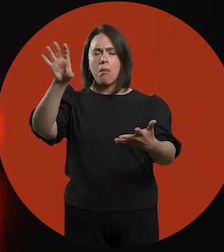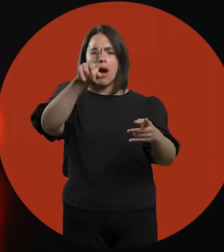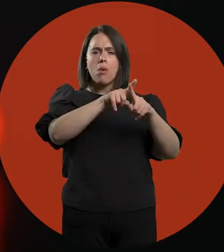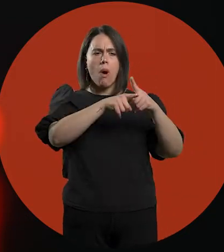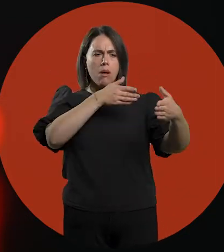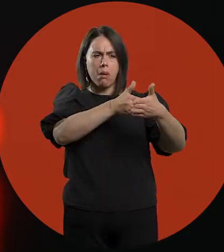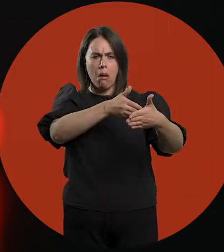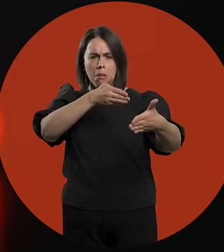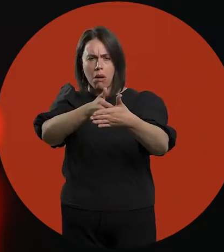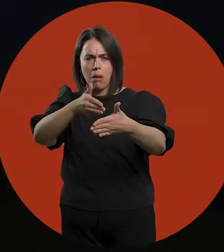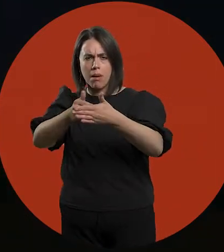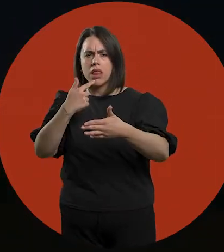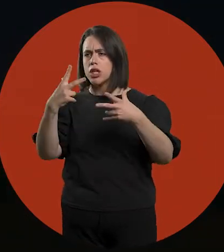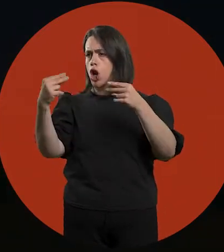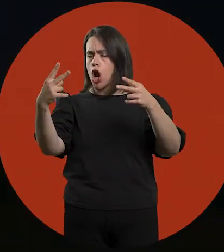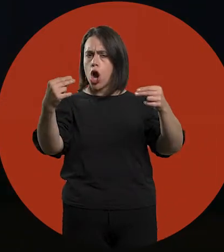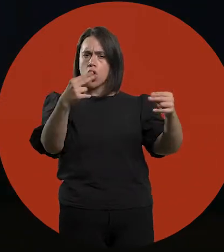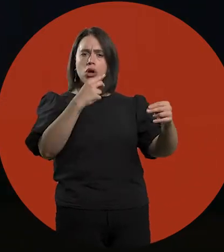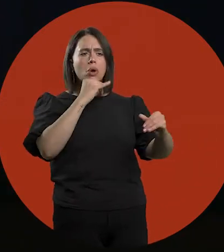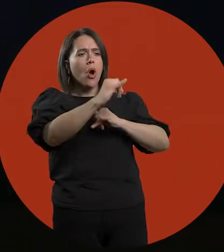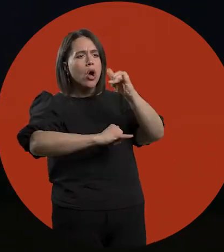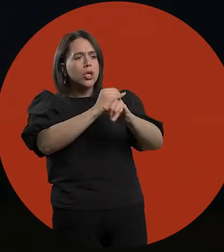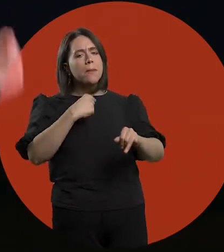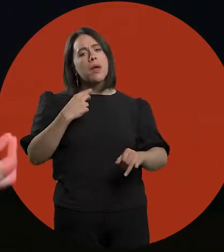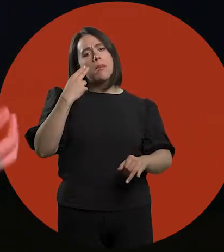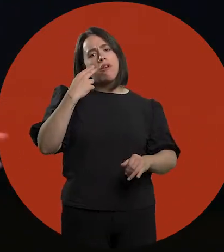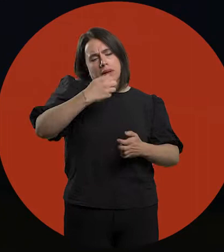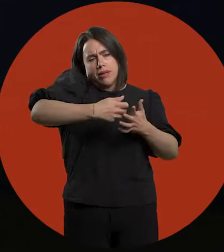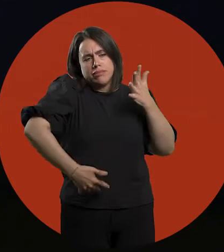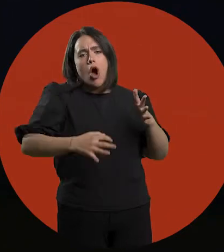o podés plantear tanto tus problemas como lo que querés realmente.